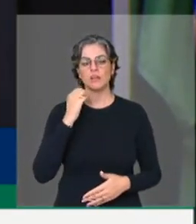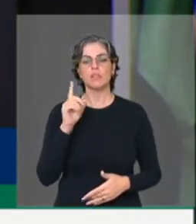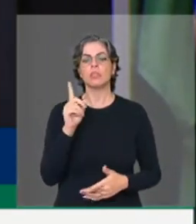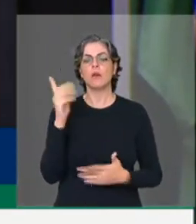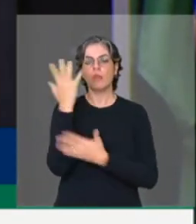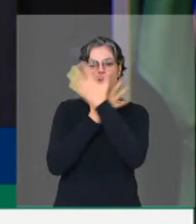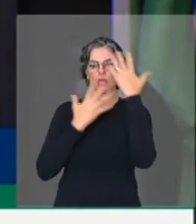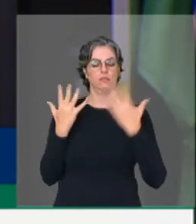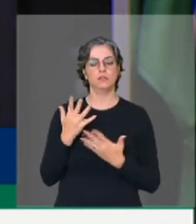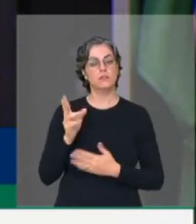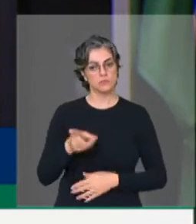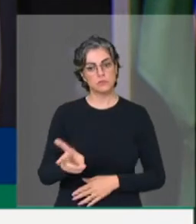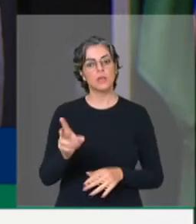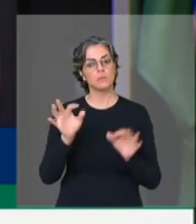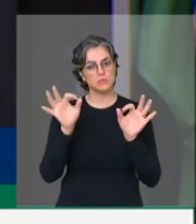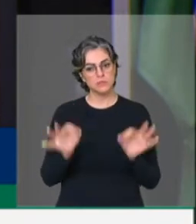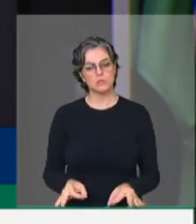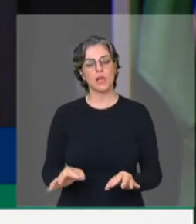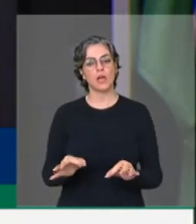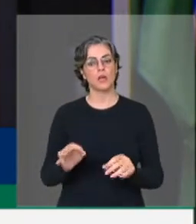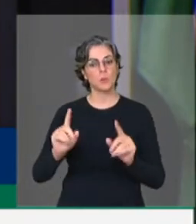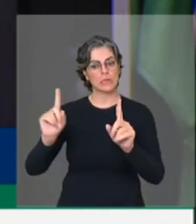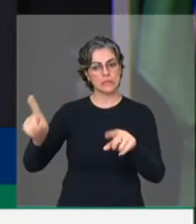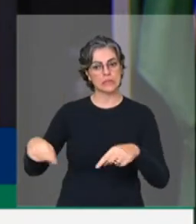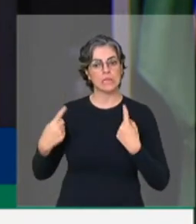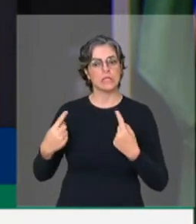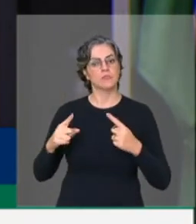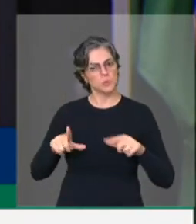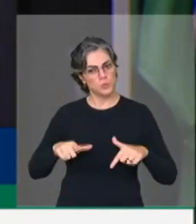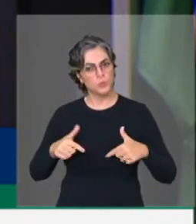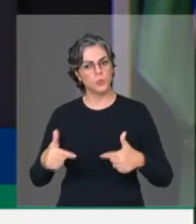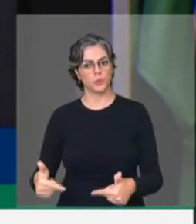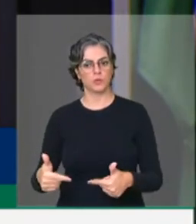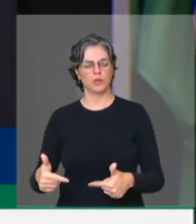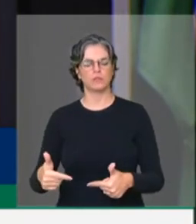HISTÓRICO E NUNCA SE PERMITIU OMITIR-SE AOS DESAFIOS DO POVO